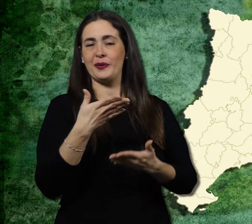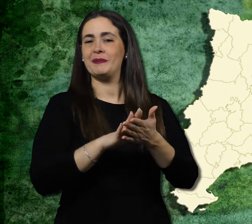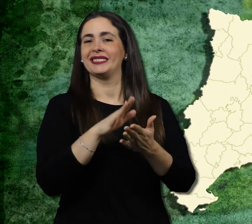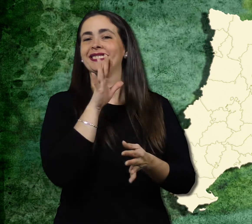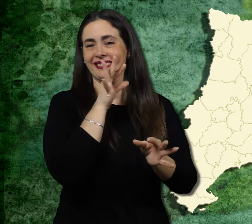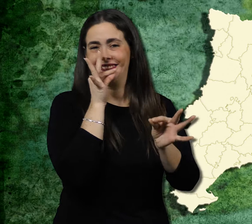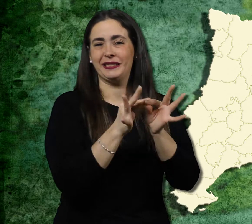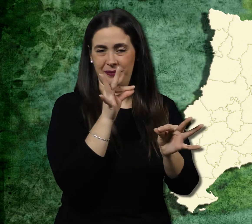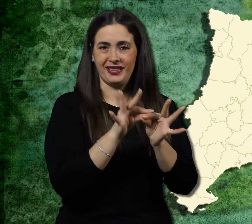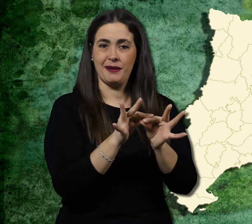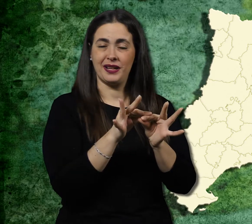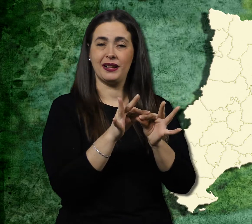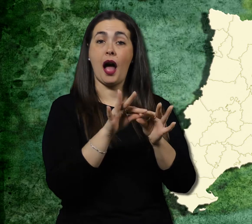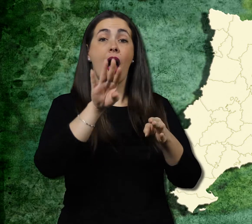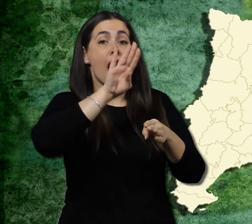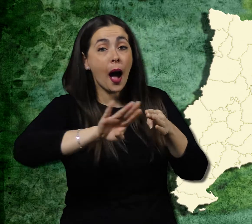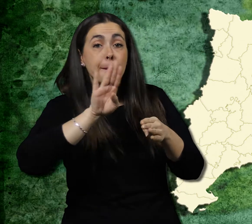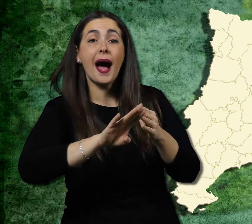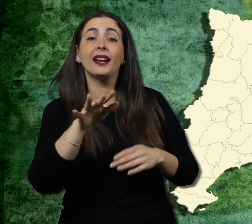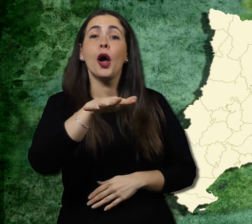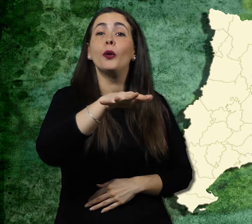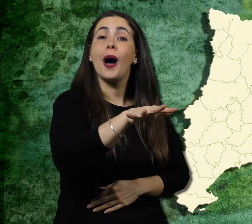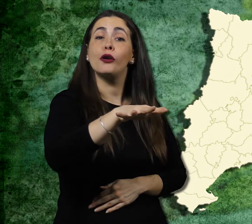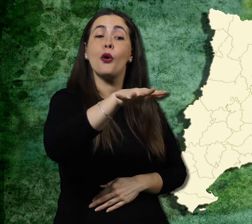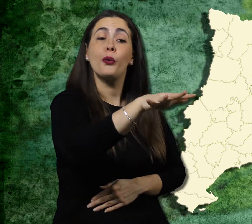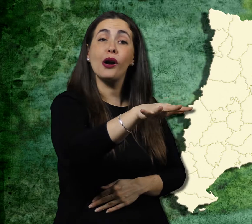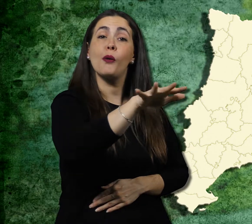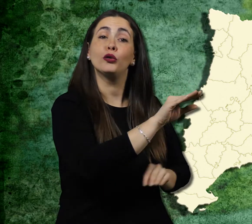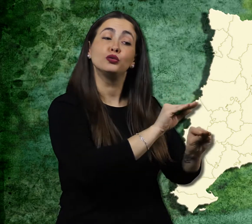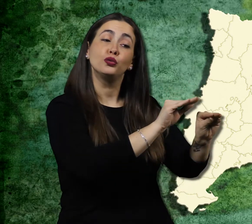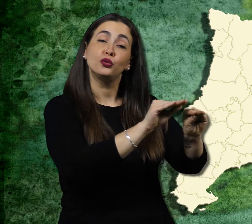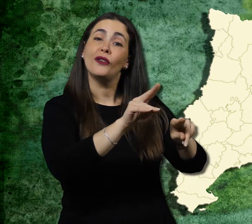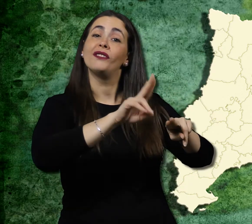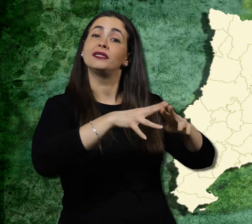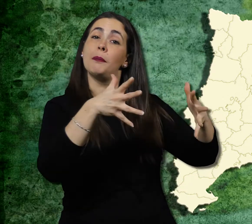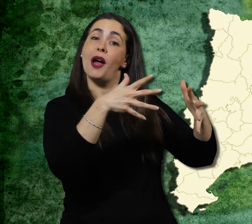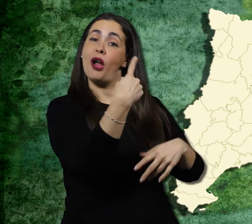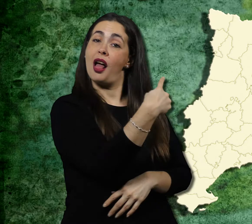A més a més, cada barri celebra la seva pròpia festa major.